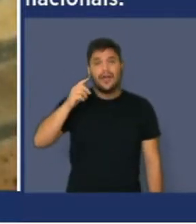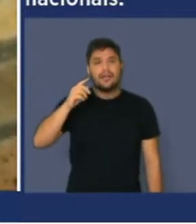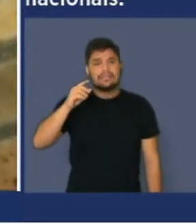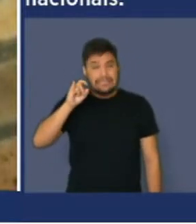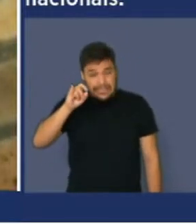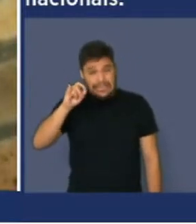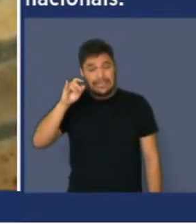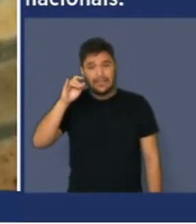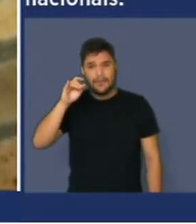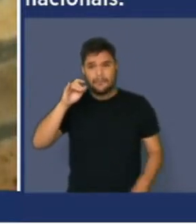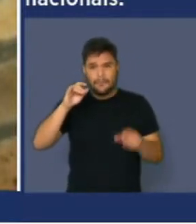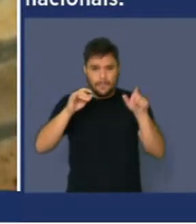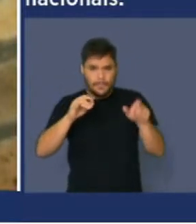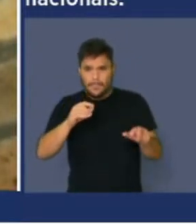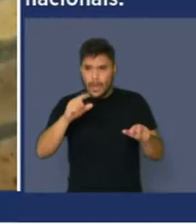PORQUE O BOLSONARO QUANDO